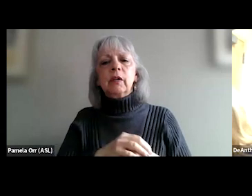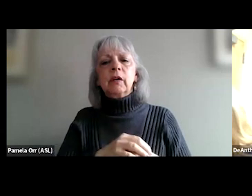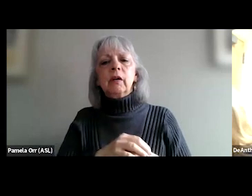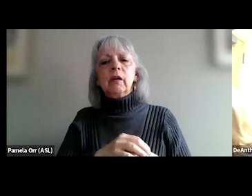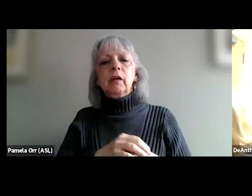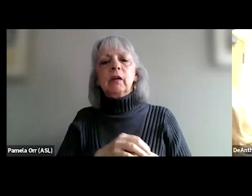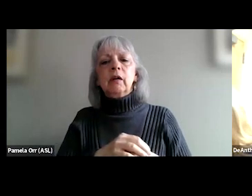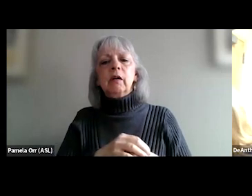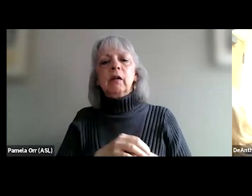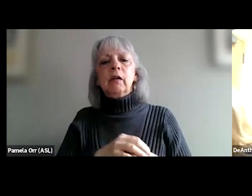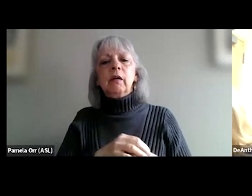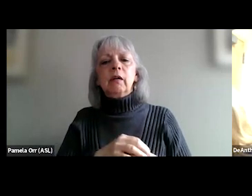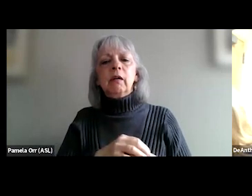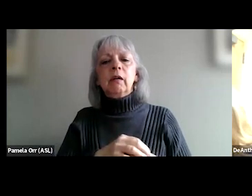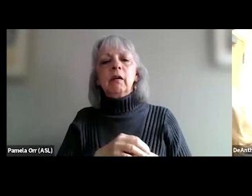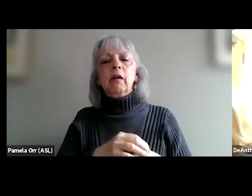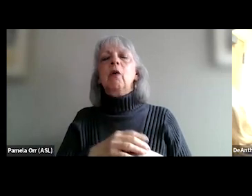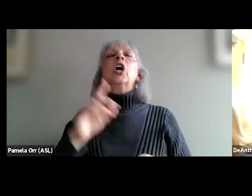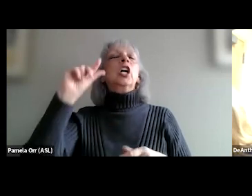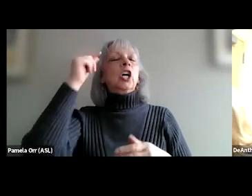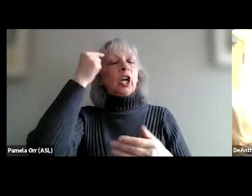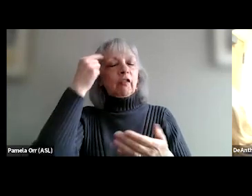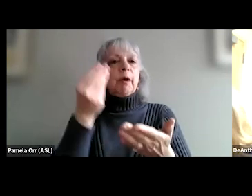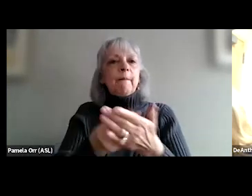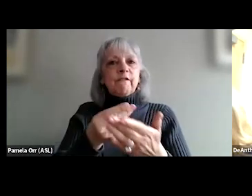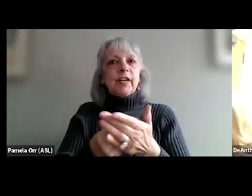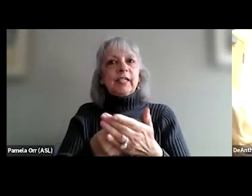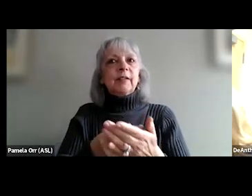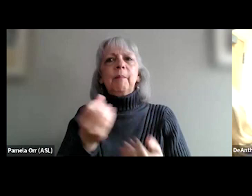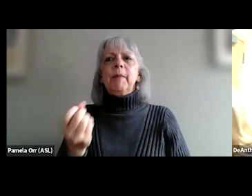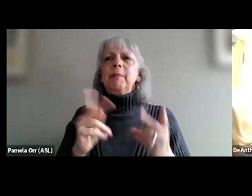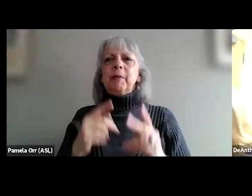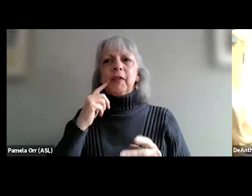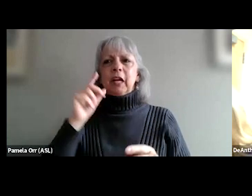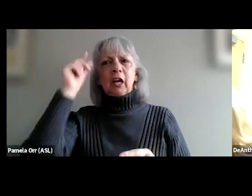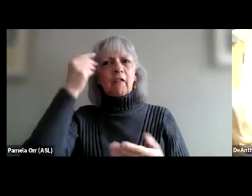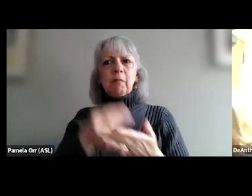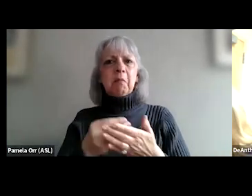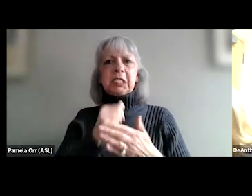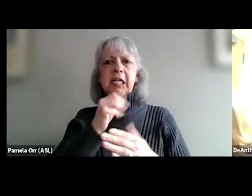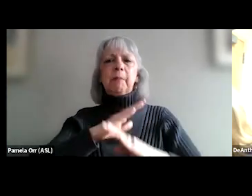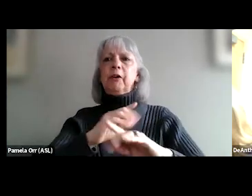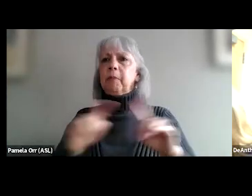que los teléfonos del gobierno son una barrera, pero lo son. Trajimos a una organización de telefonía gubernamental